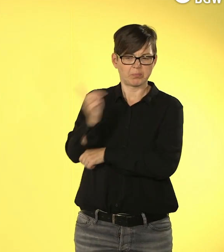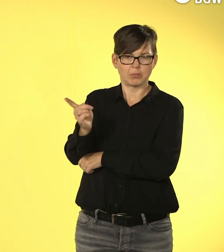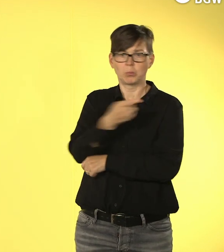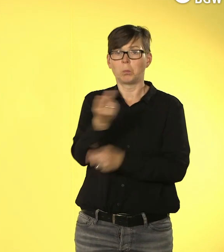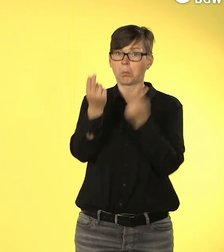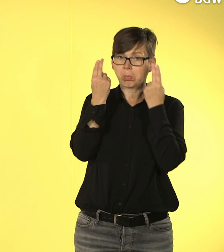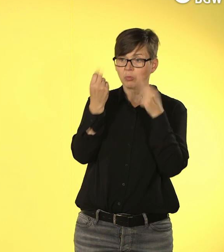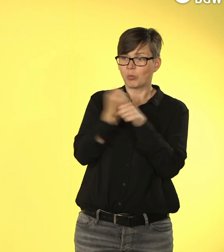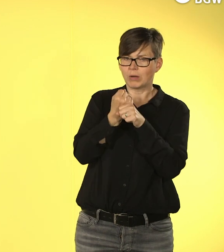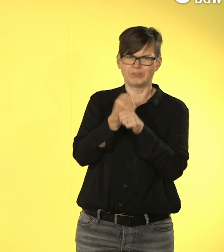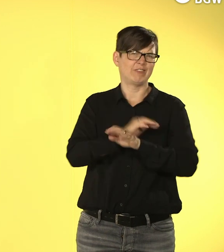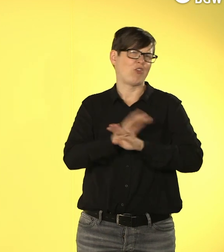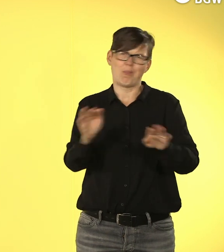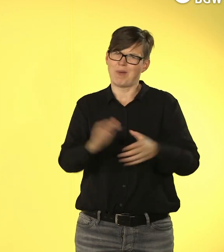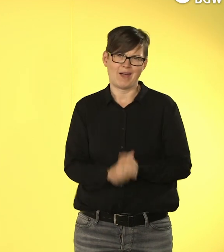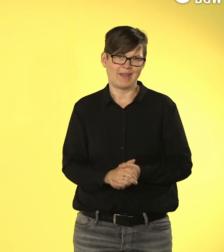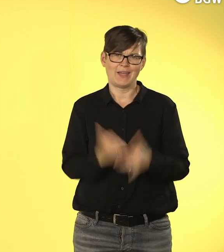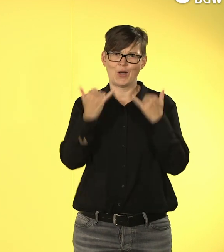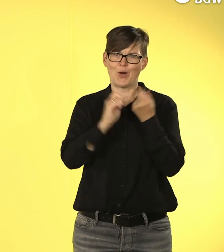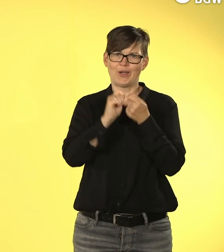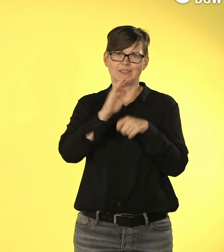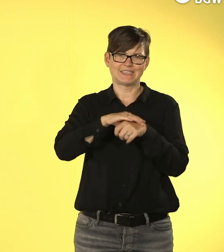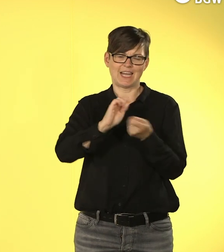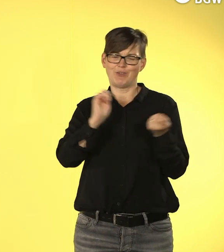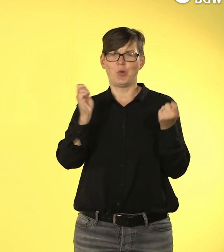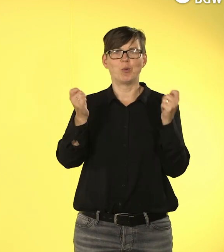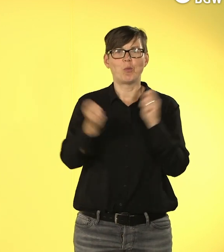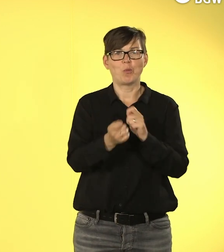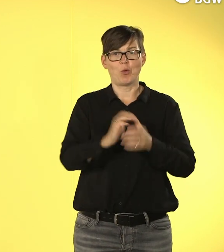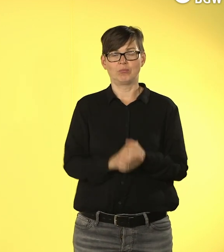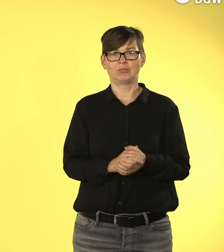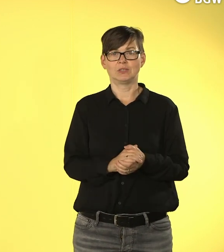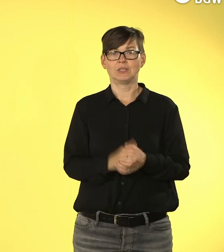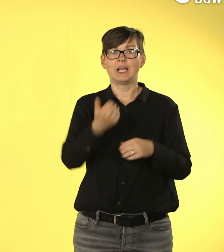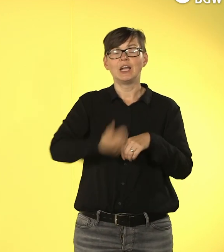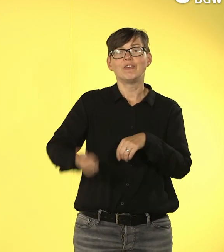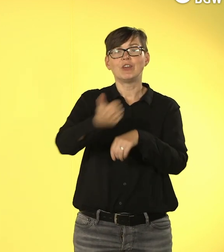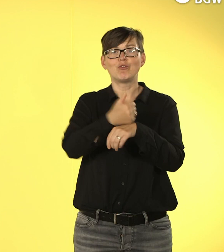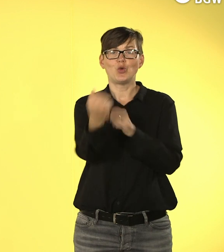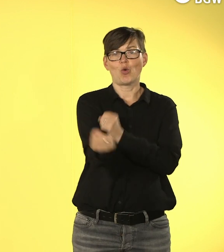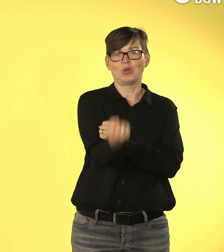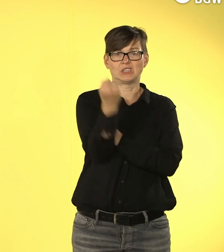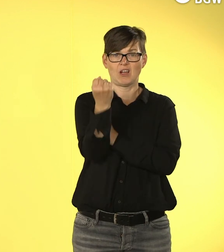Das ist nicht mehr so. Führungskräfte müssen heute ganz verschiedene Rollen ausführen.